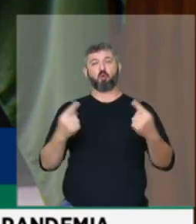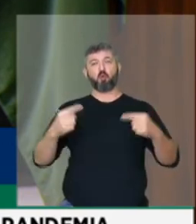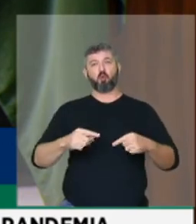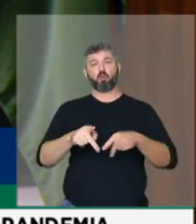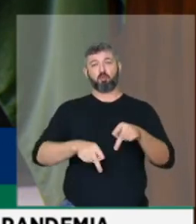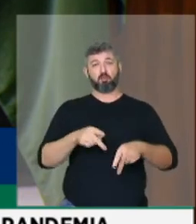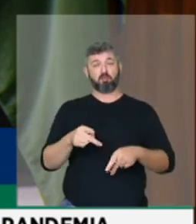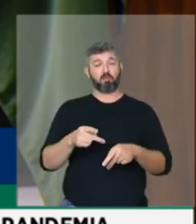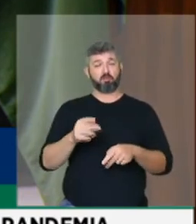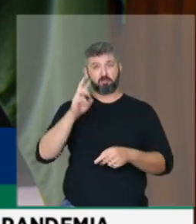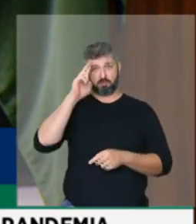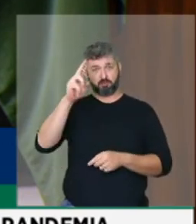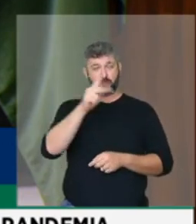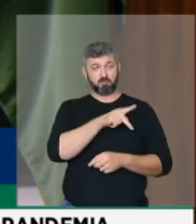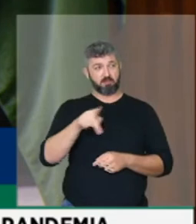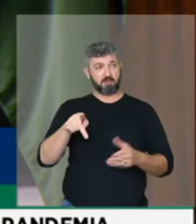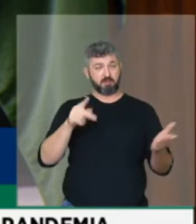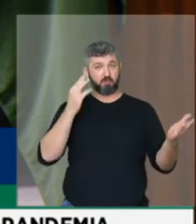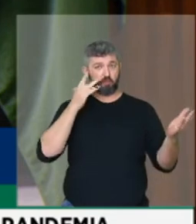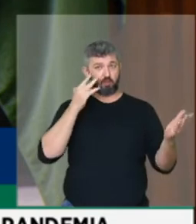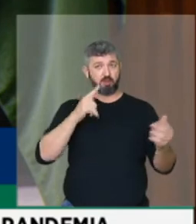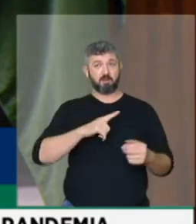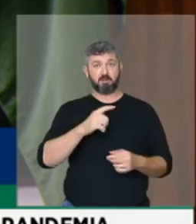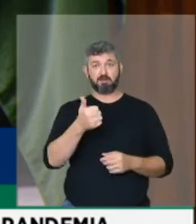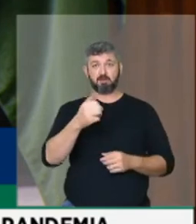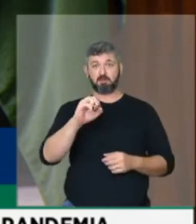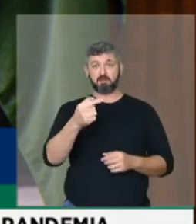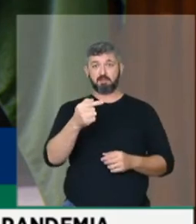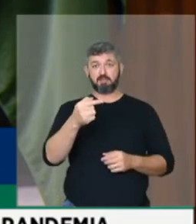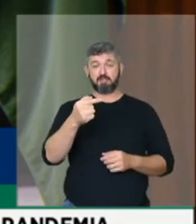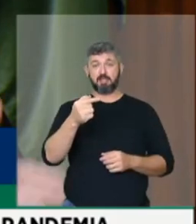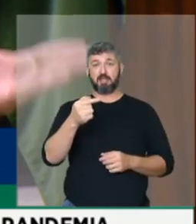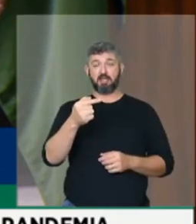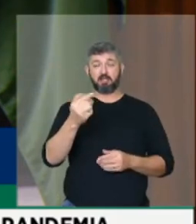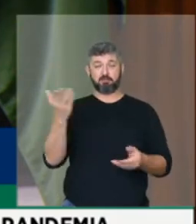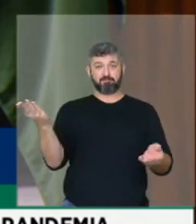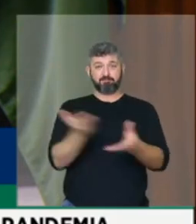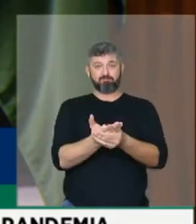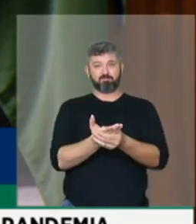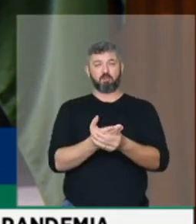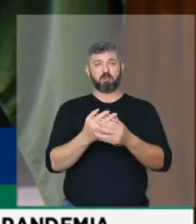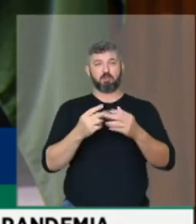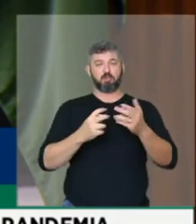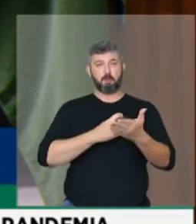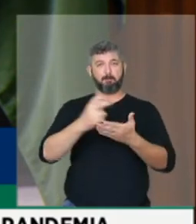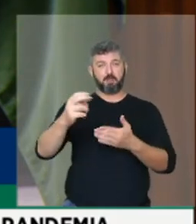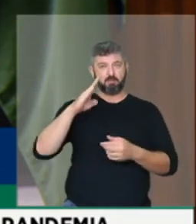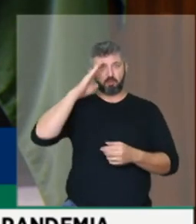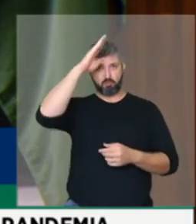DE RETROCESSO NÓS TEMOS, PRESIDENTE ARTHUR LIRA, 107 PEDIDOS DE IMPEACHMENT PROTOCOLADOS NESSA CASA. LAMENTAVELMENTE, O